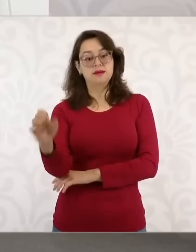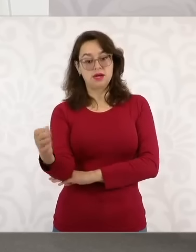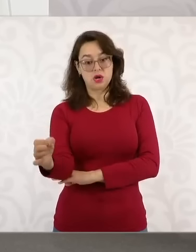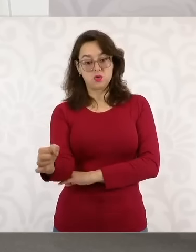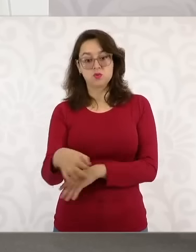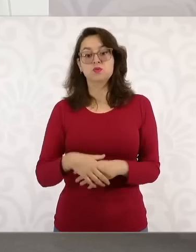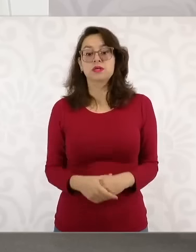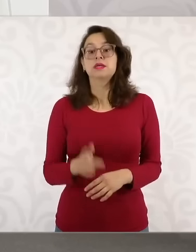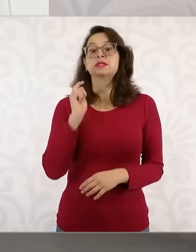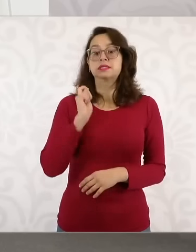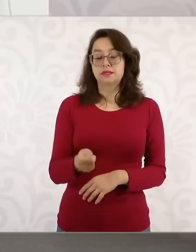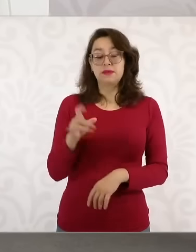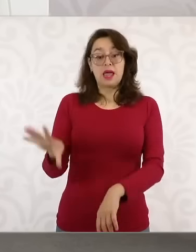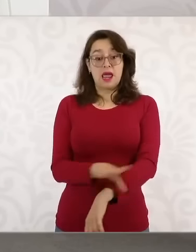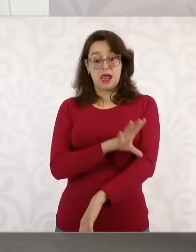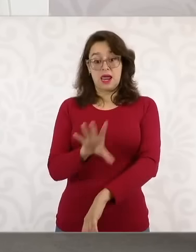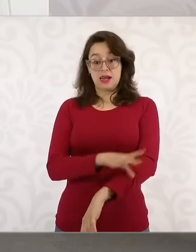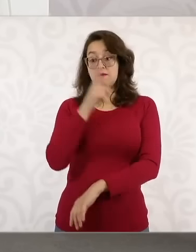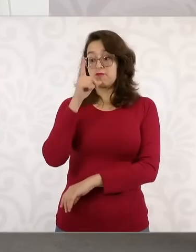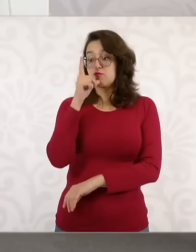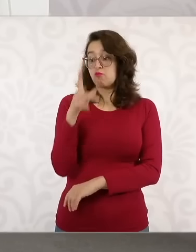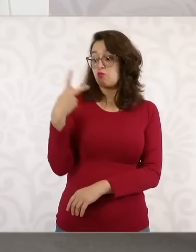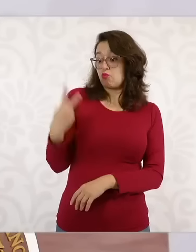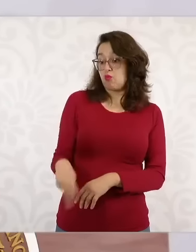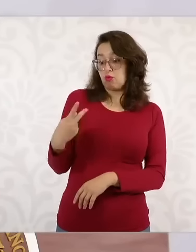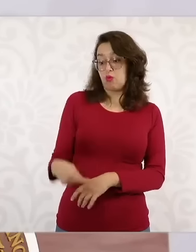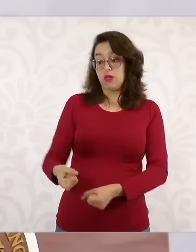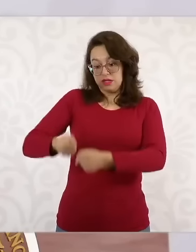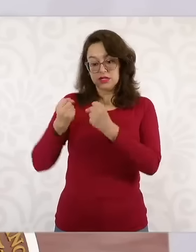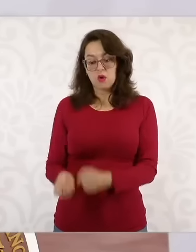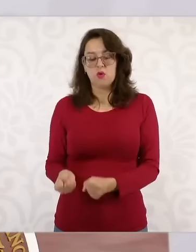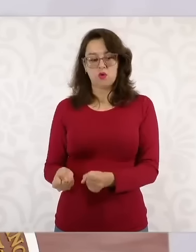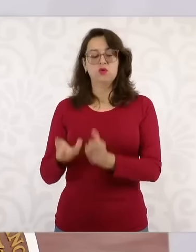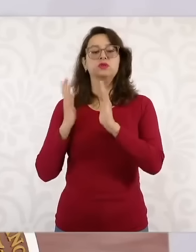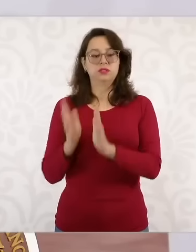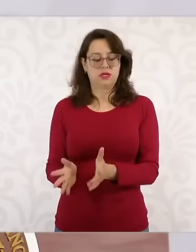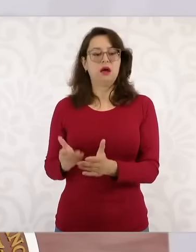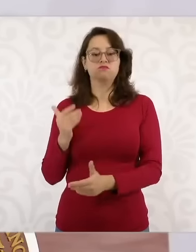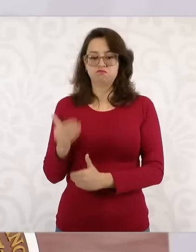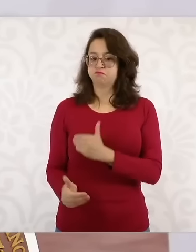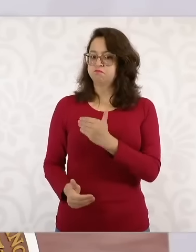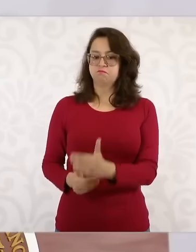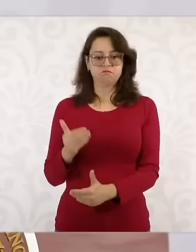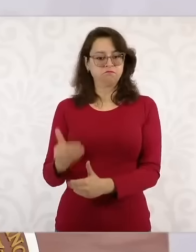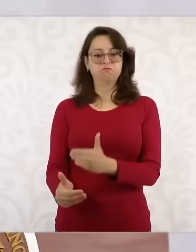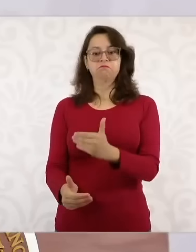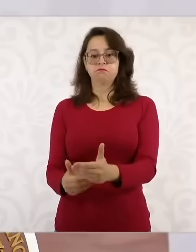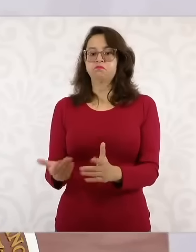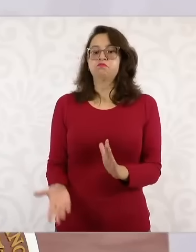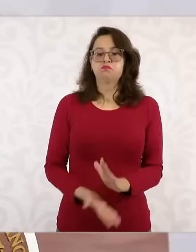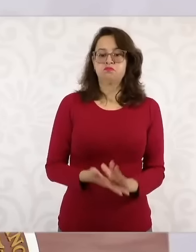toda la energía firme que tiene que proveer la CFE ya está en proceso de este o de construcción o ya